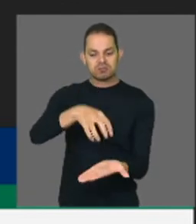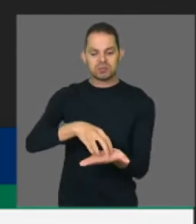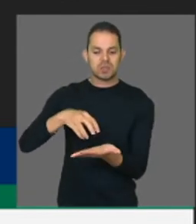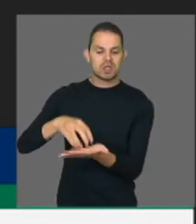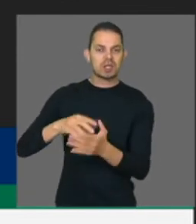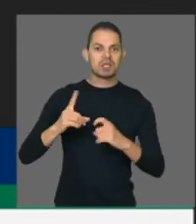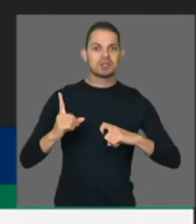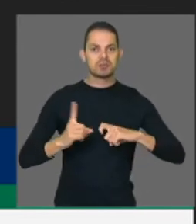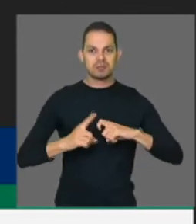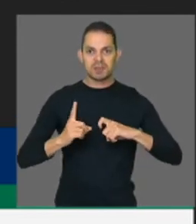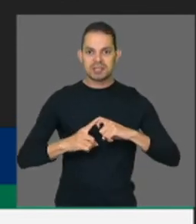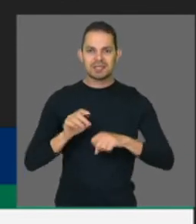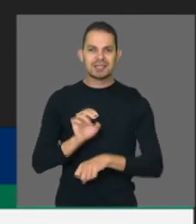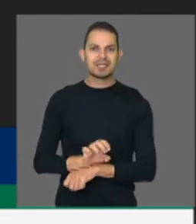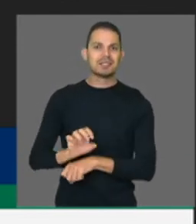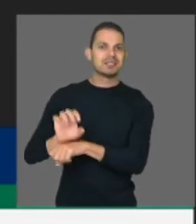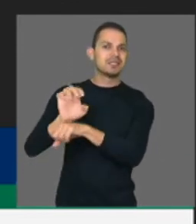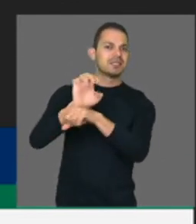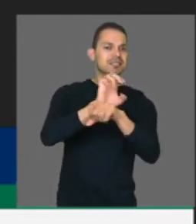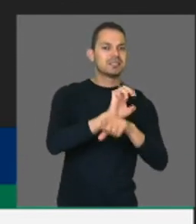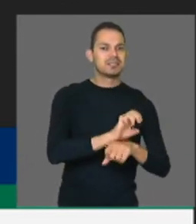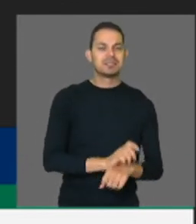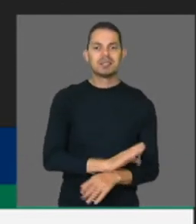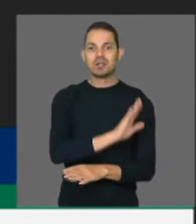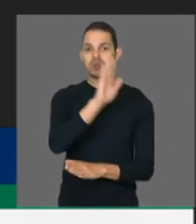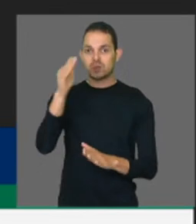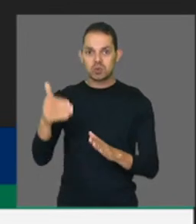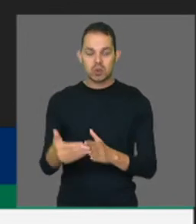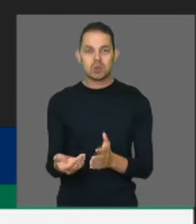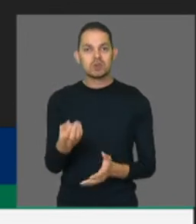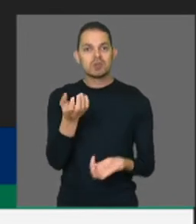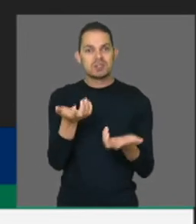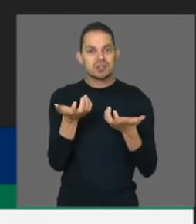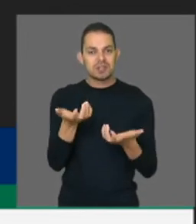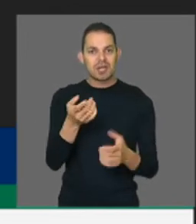REGIONAIS DE MEDICINA EM TODOS ESTADOS TÊM ENTRADO NA JUSTIÇA PRA IMPEDIR A CONTRATAÇÃO DESSES MÉDICOS.